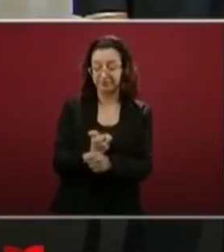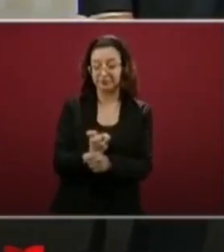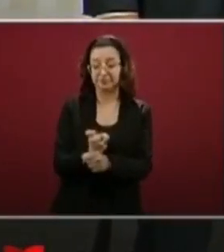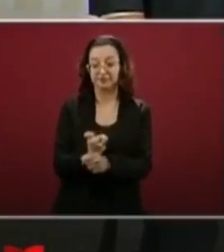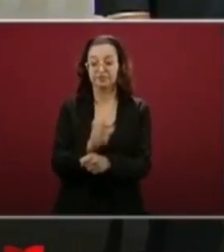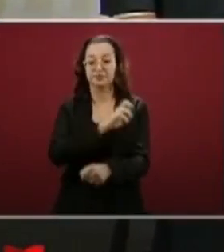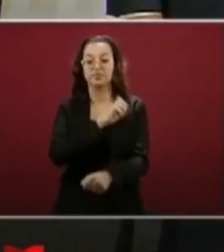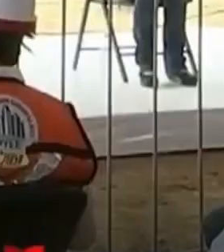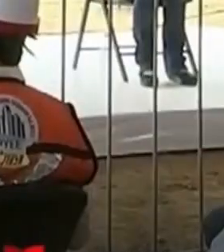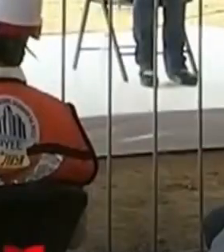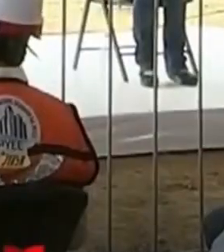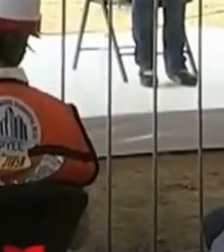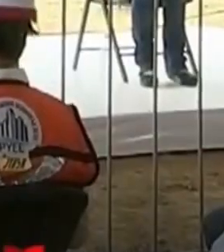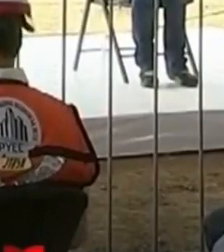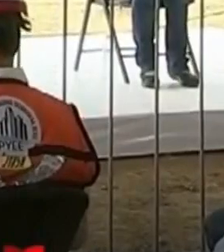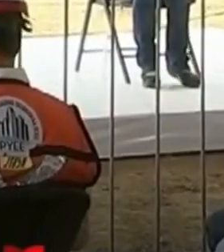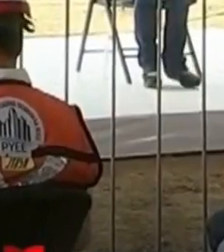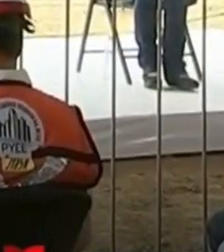DESDE SINALOA INVITÓ A LOS